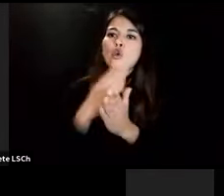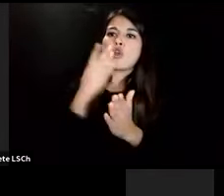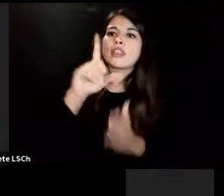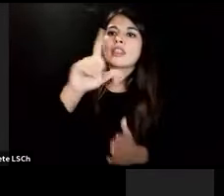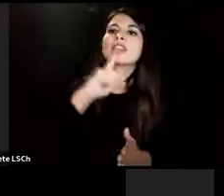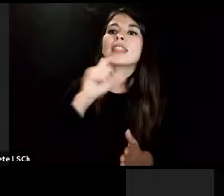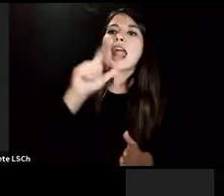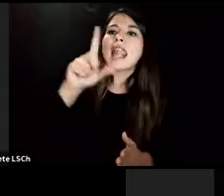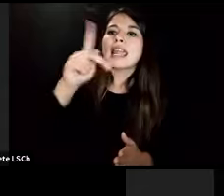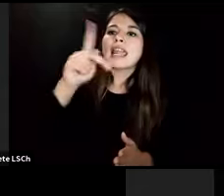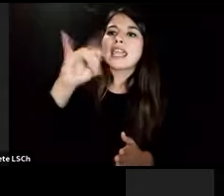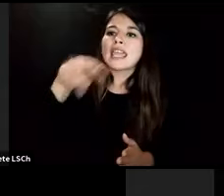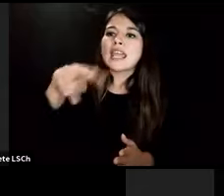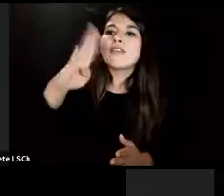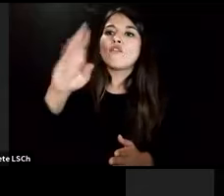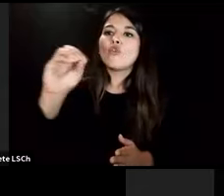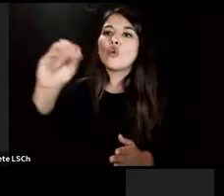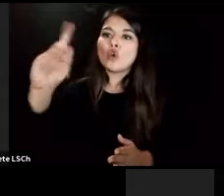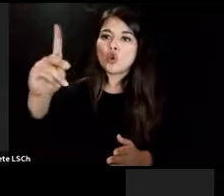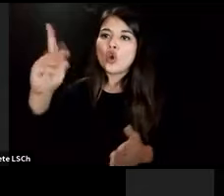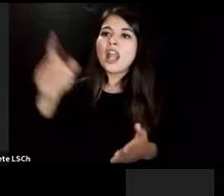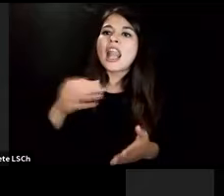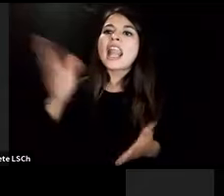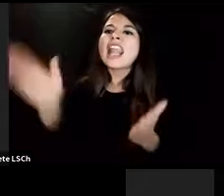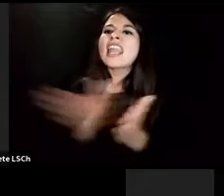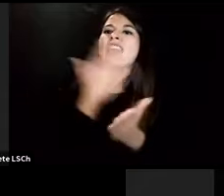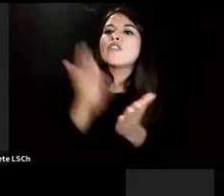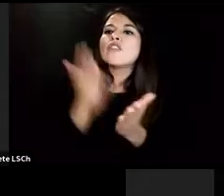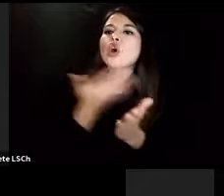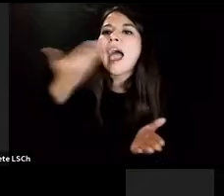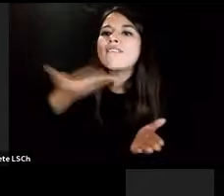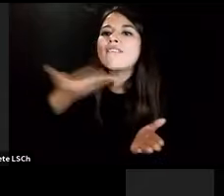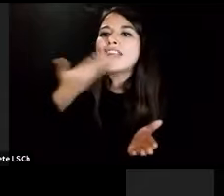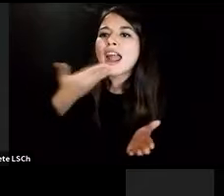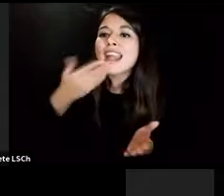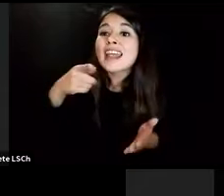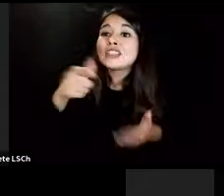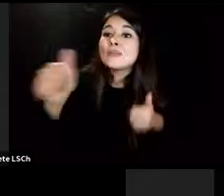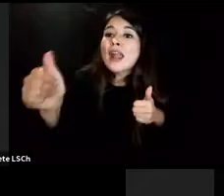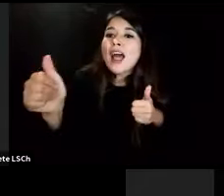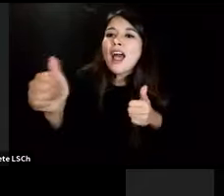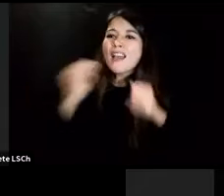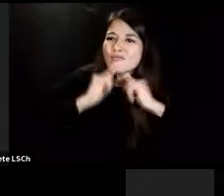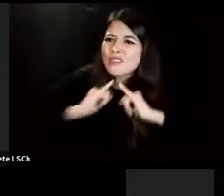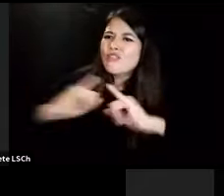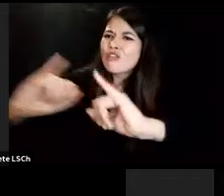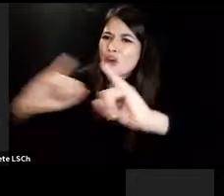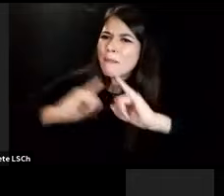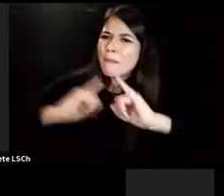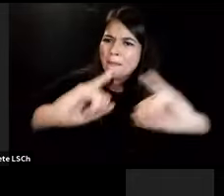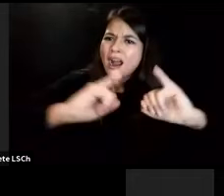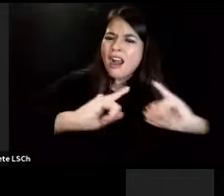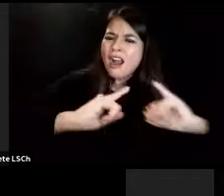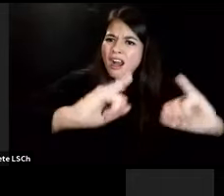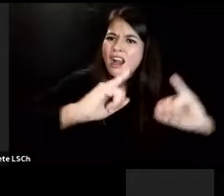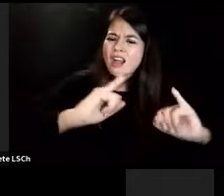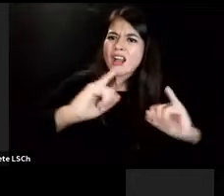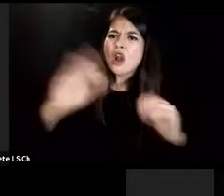momento y que lo que buscaban era poder acercar material informativo o material literario a personas ciegas y